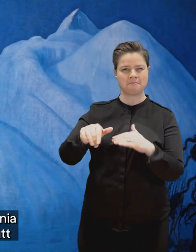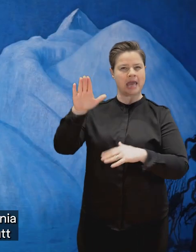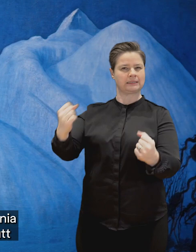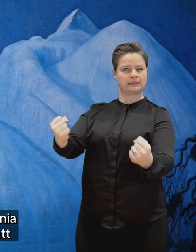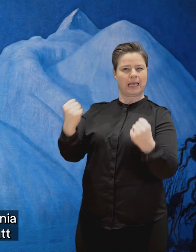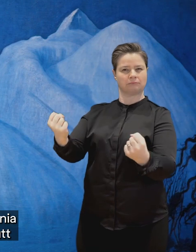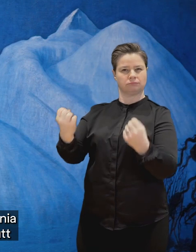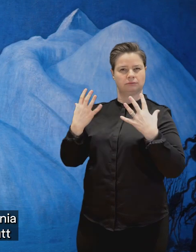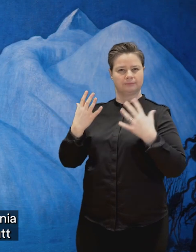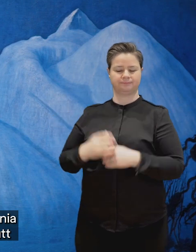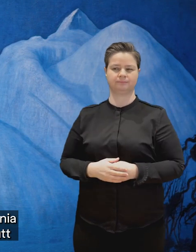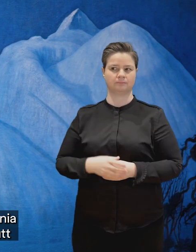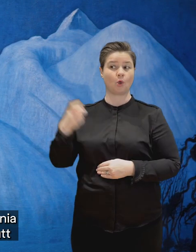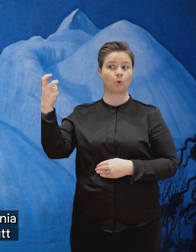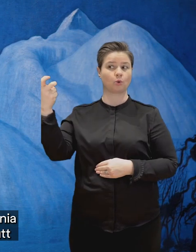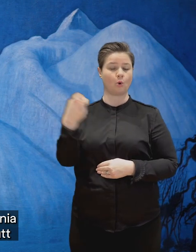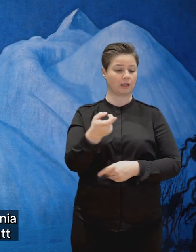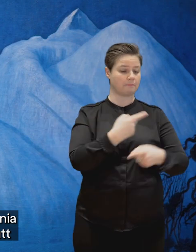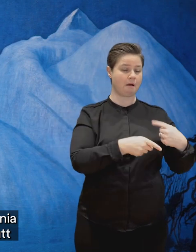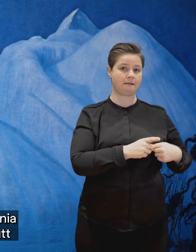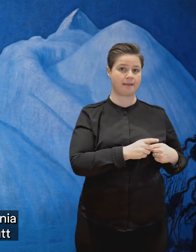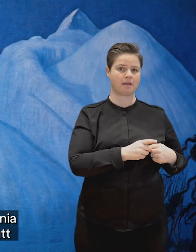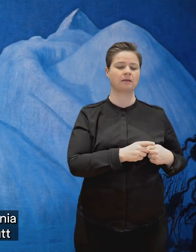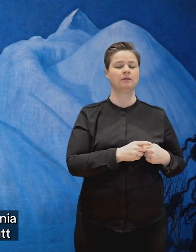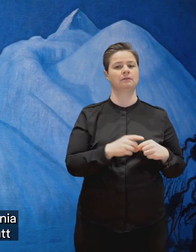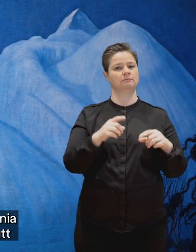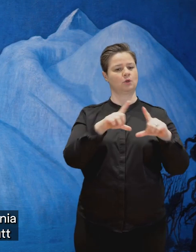På toget tilbake til Kristiania tar han frem en konvolutt